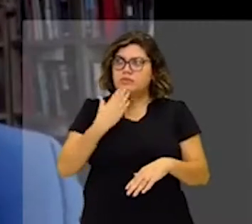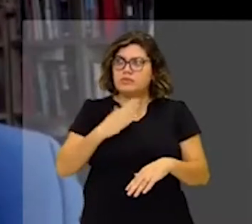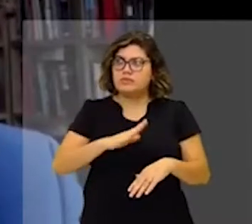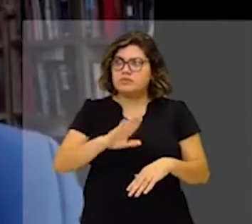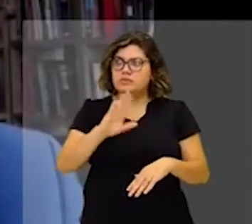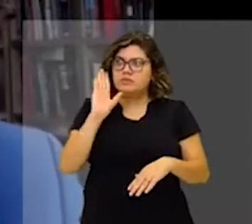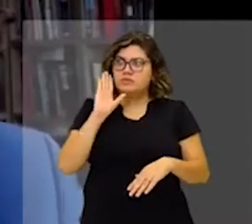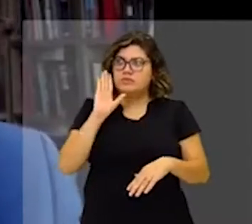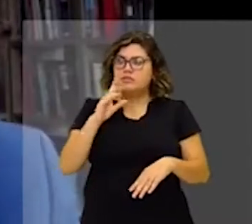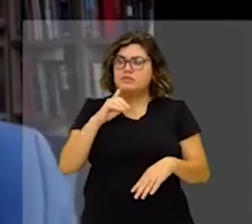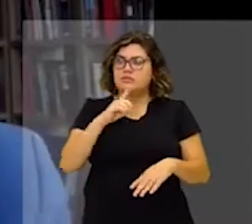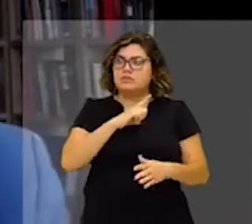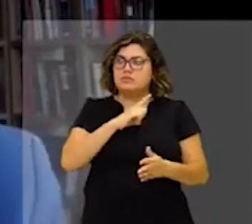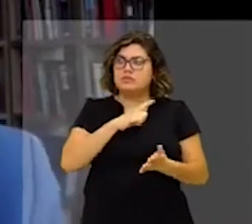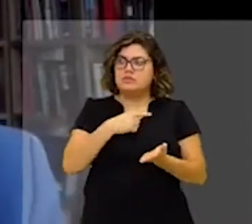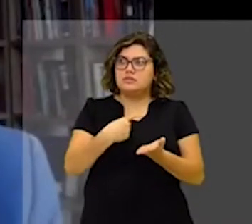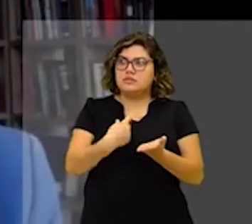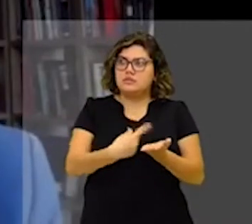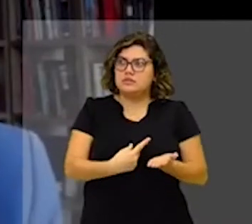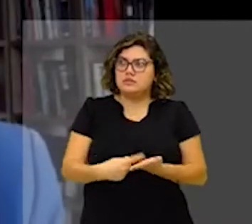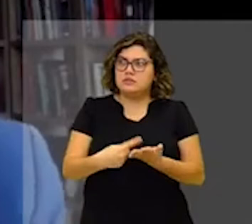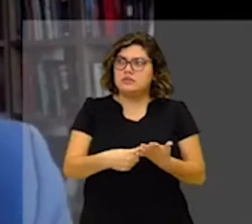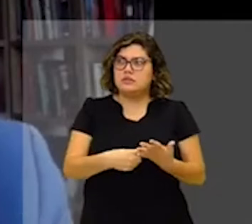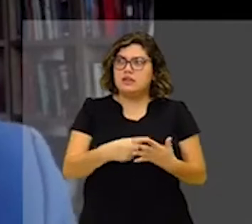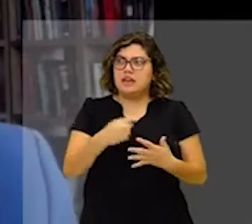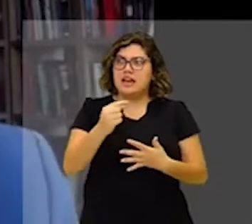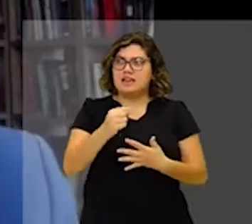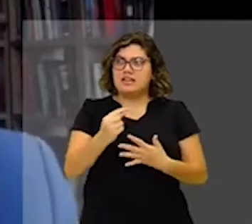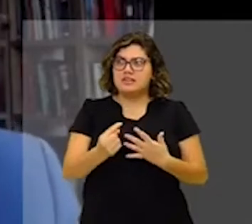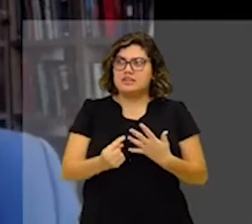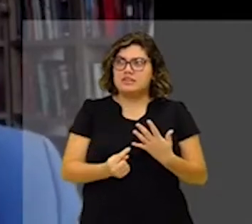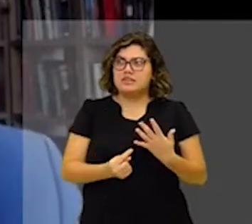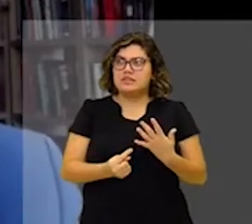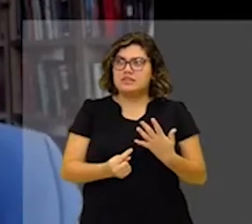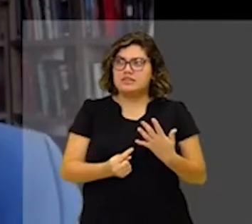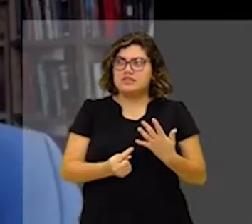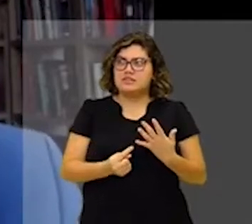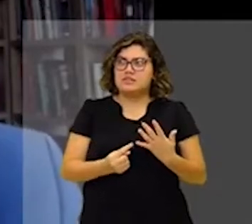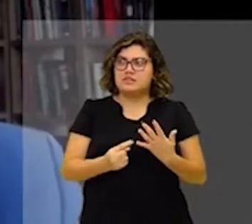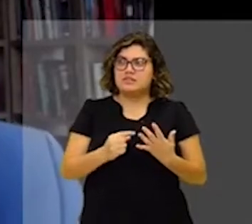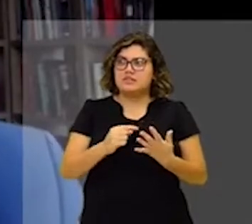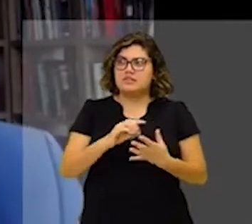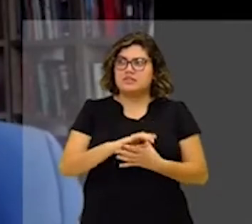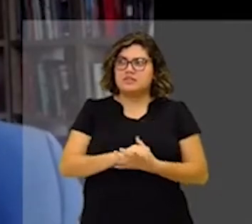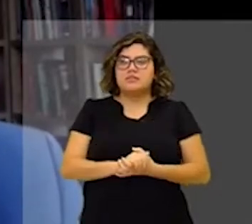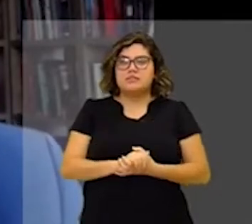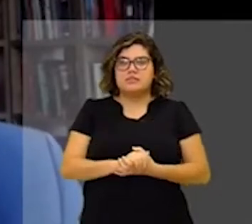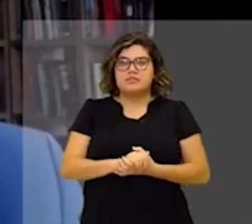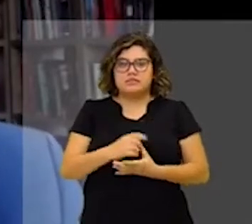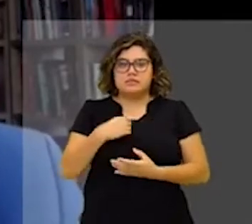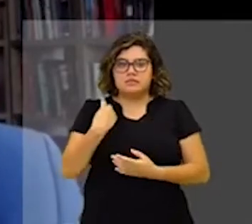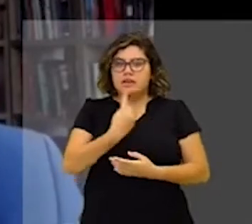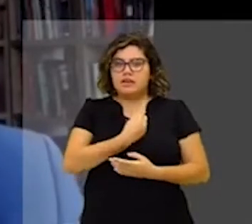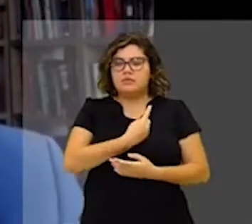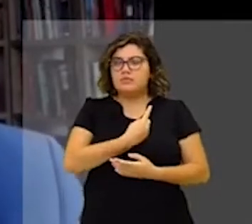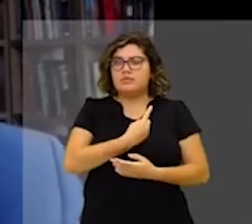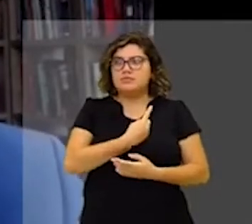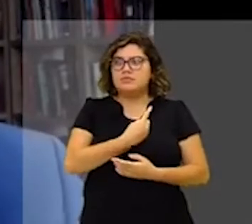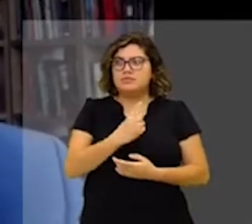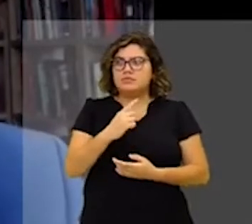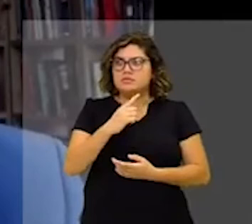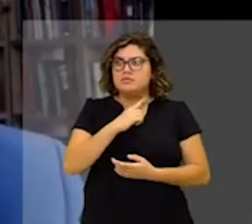se tacasse de Coletiva nota em que nesse caso em que nós nos debruçamos e aqui já aproveito